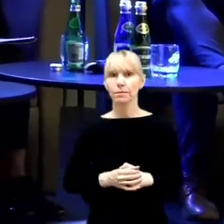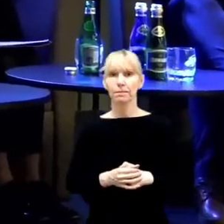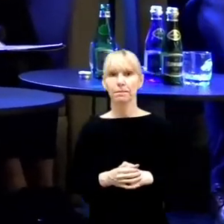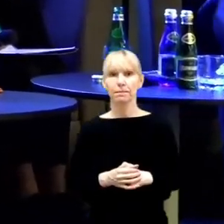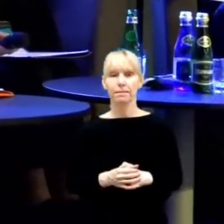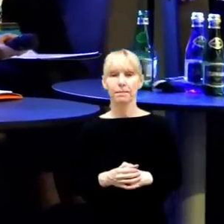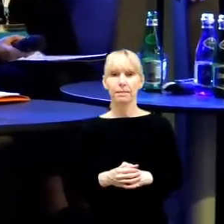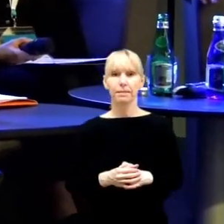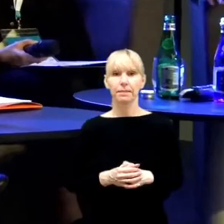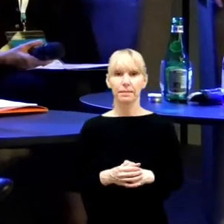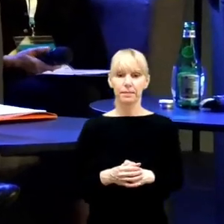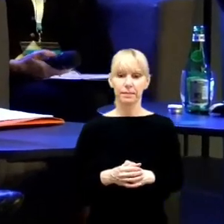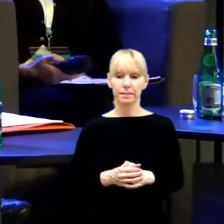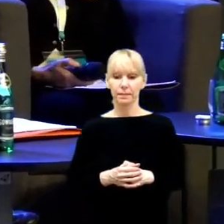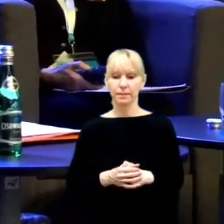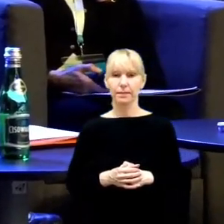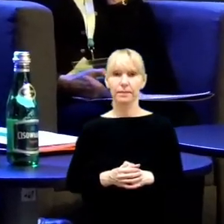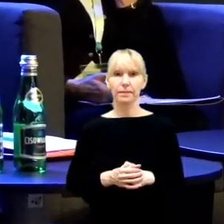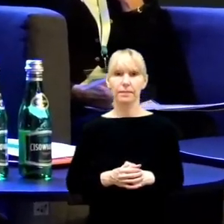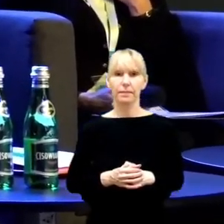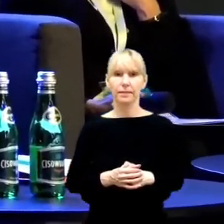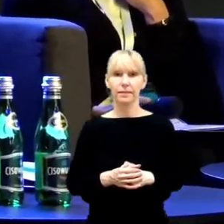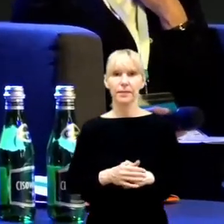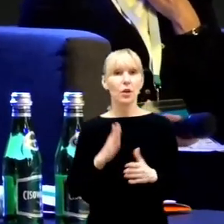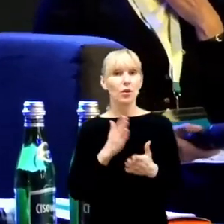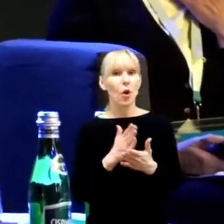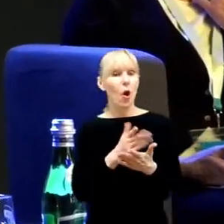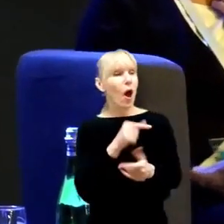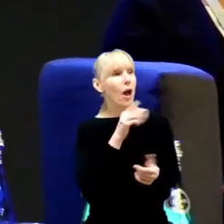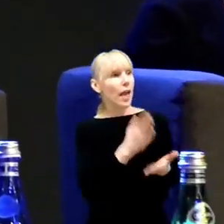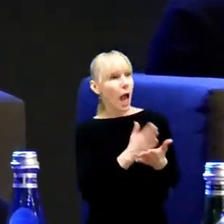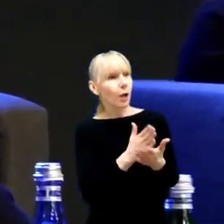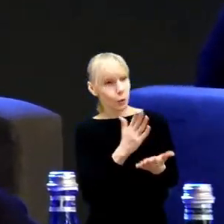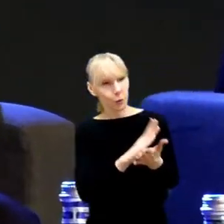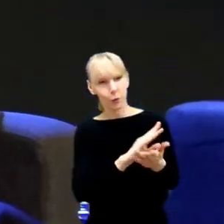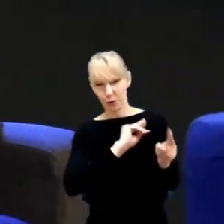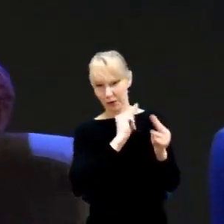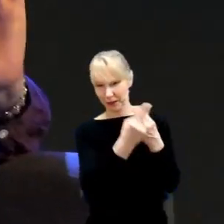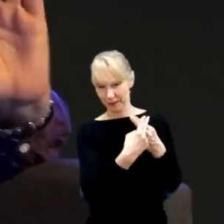To ja już od razu ad vocem, znaczy dyskusyjnie